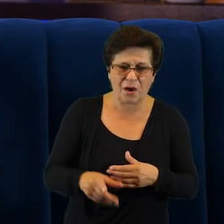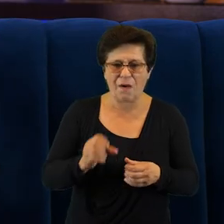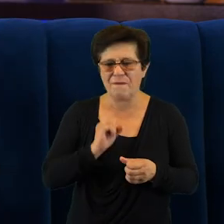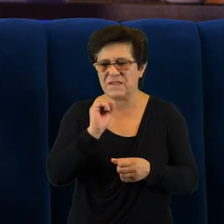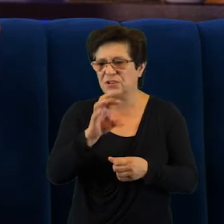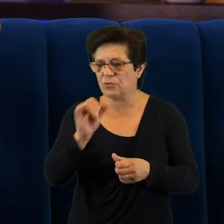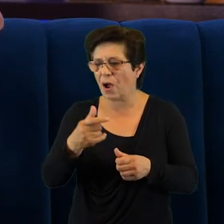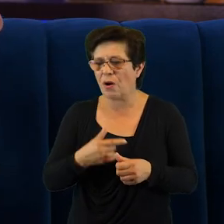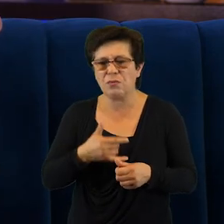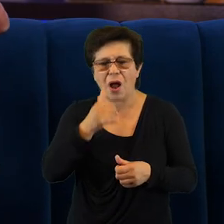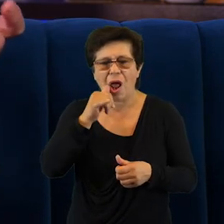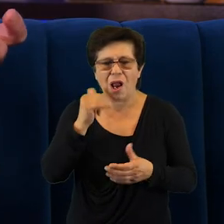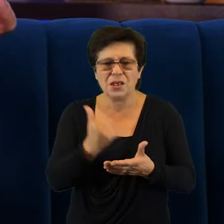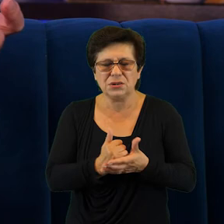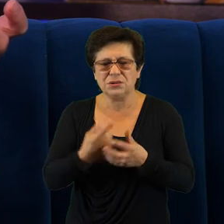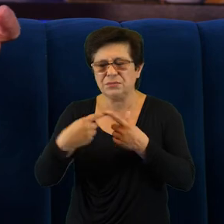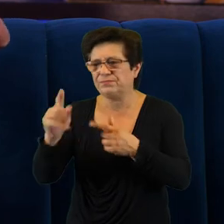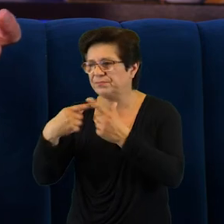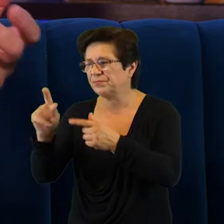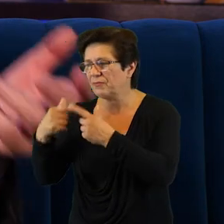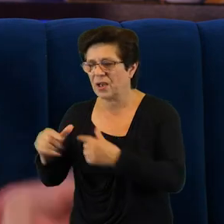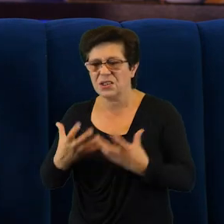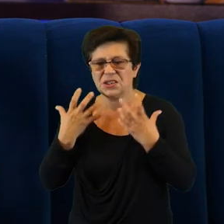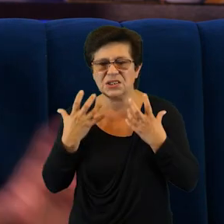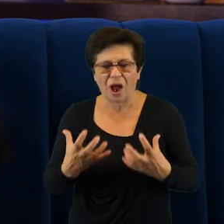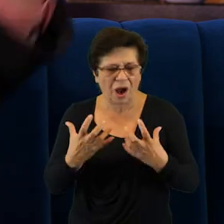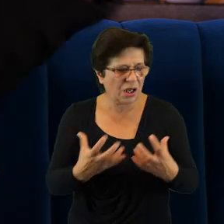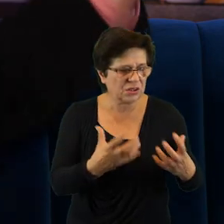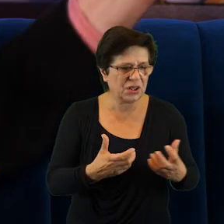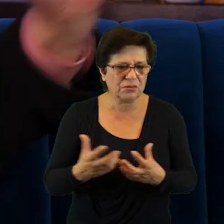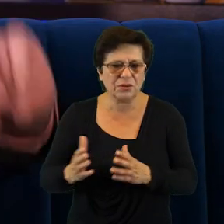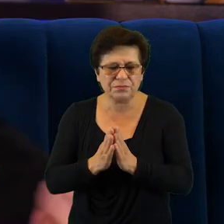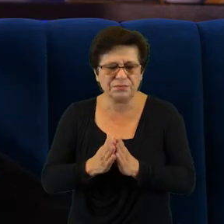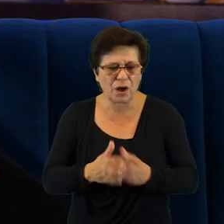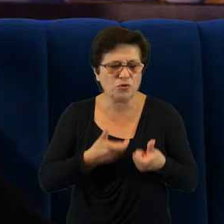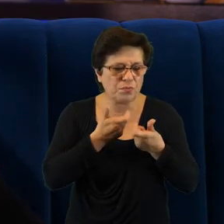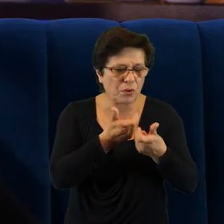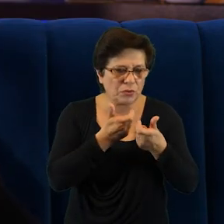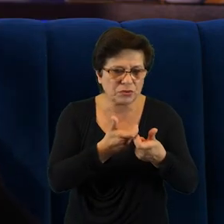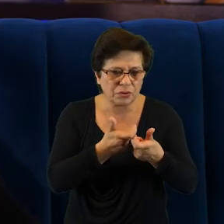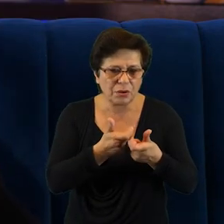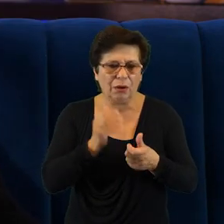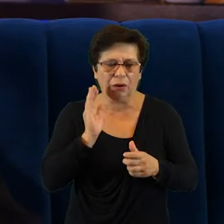takich zachęcających do sponsoringu, natychmiast się zgłosił Polski Monopol Spirytusowy